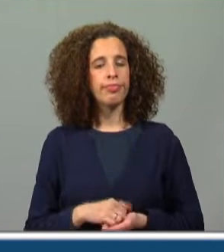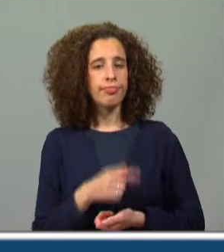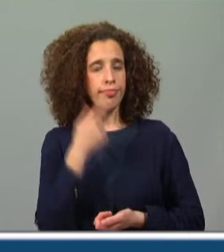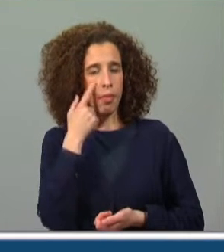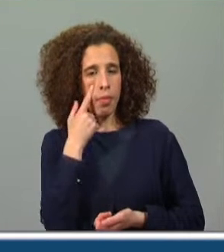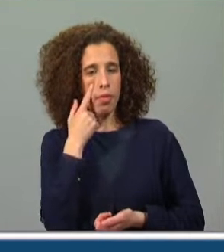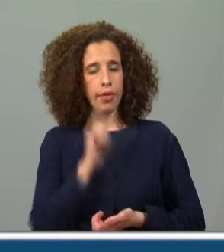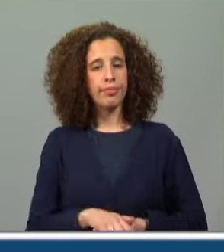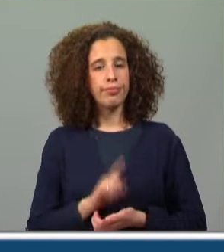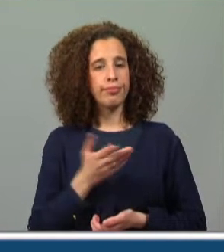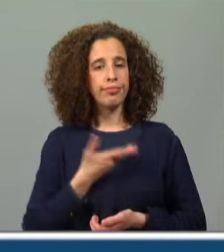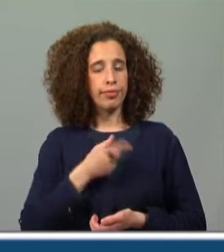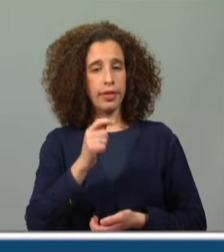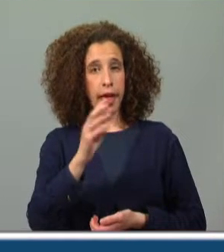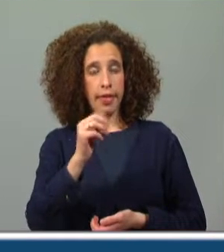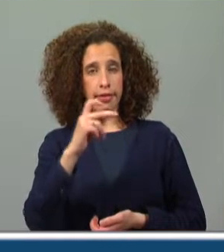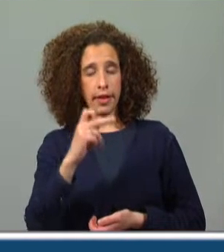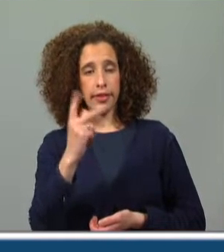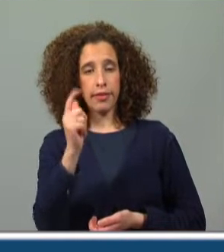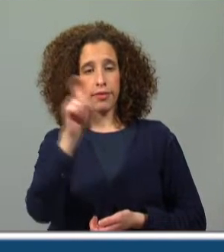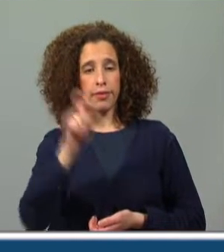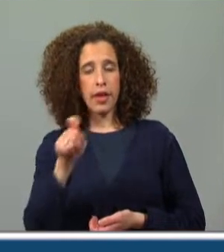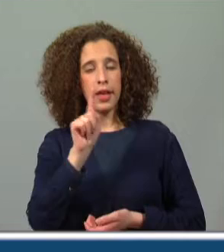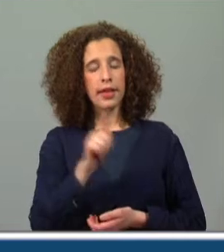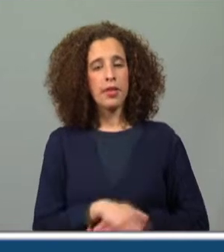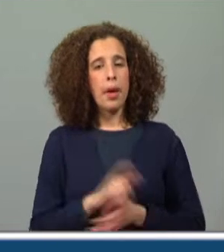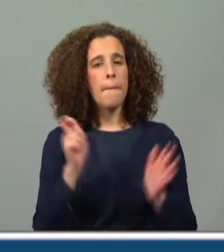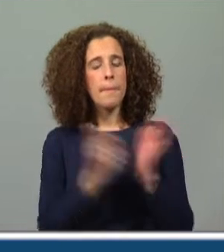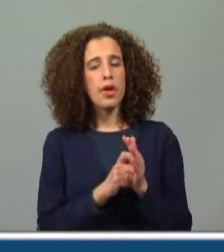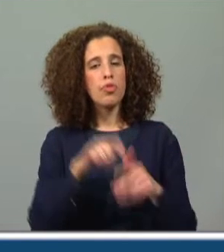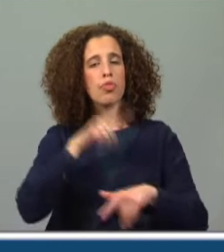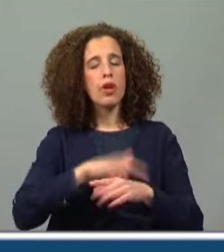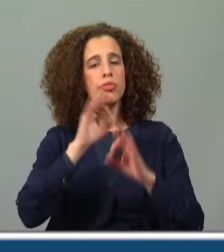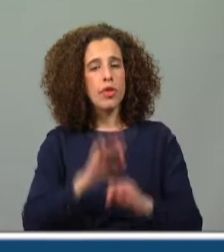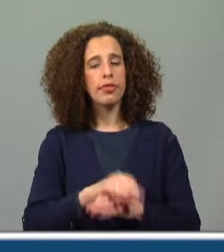temos dessa vez a marcar aqui um momento concreto um momento que é decisivo 我們有時間在這里安排時間具體決定性的時刻